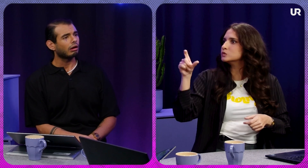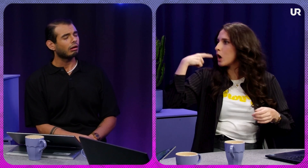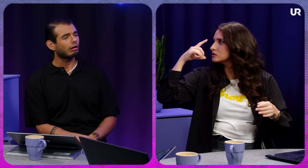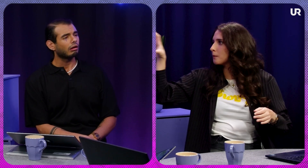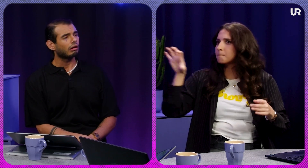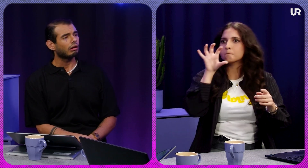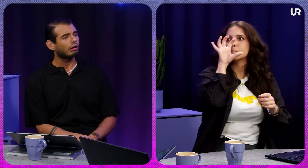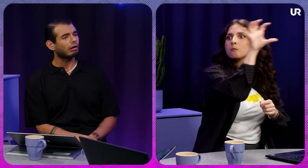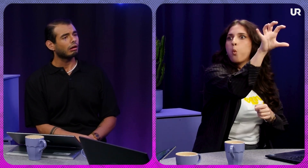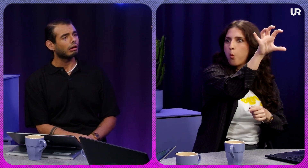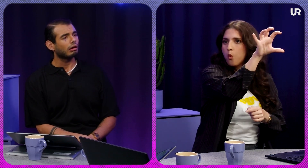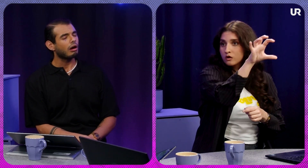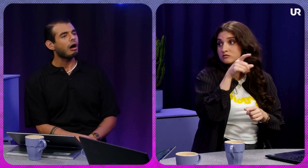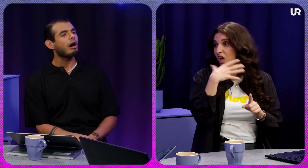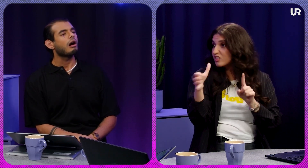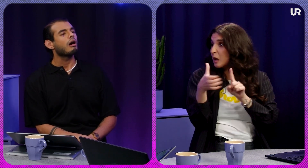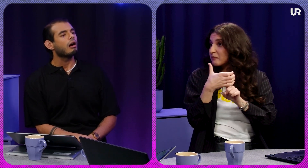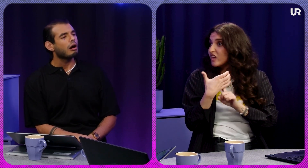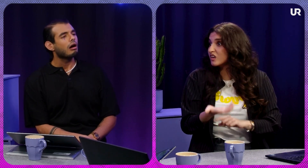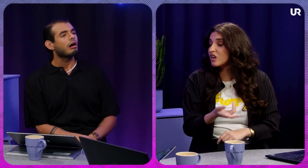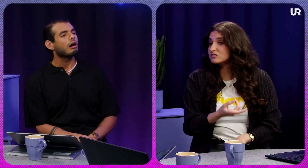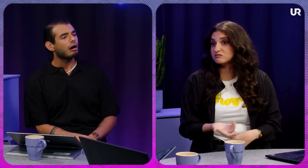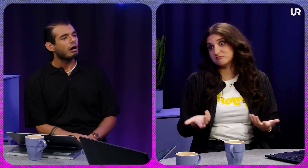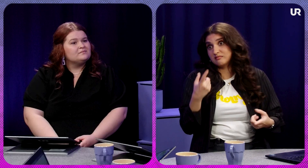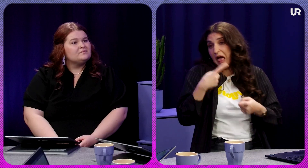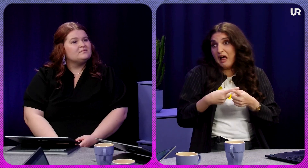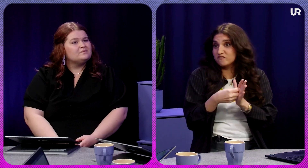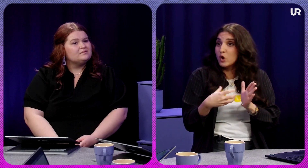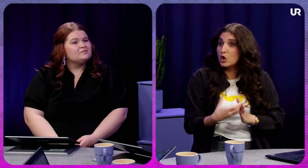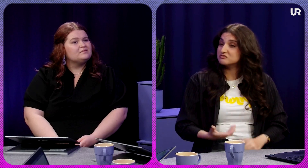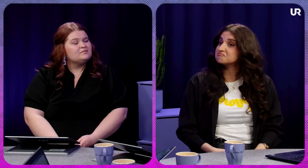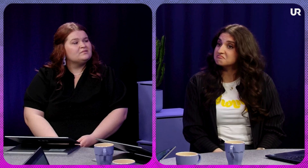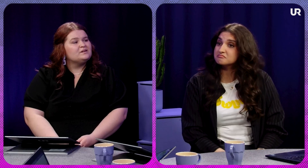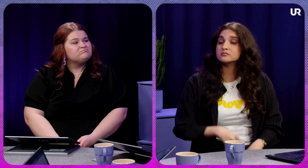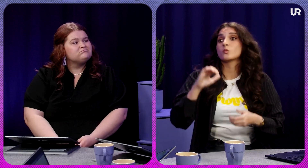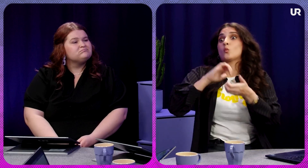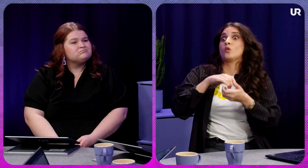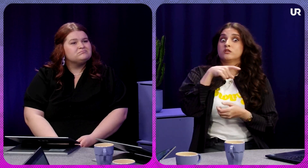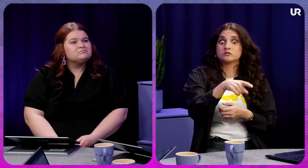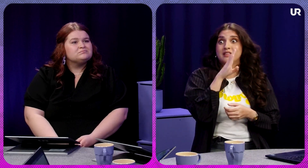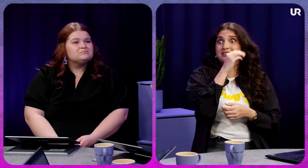plockat från någon annan. Det är deepfake. Enkelt förklarat, alltså.